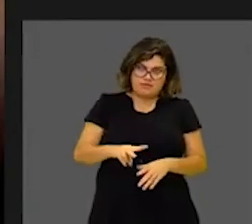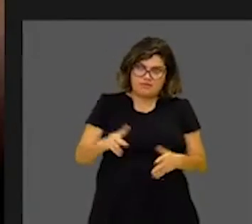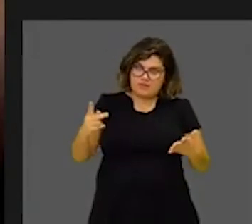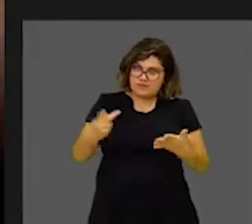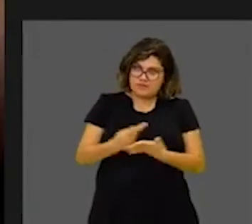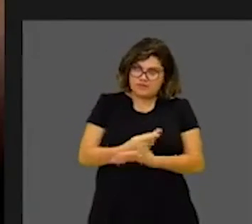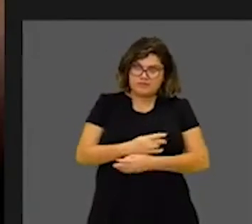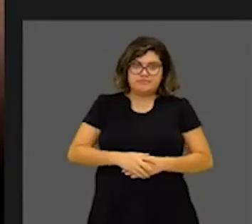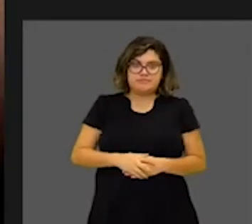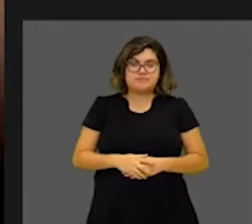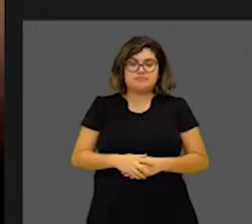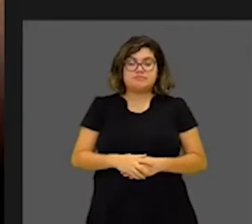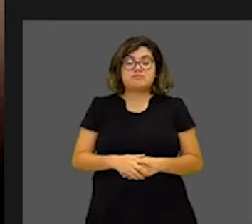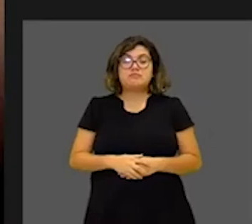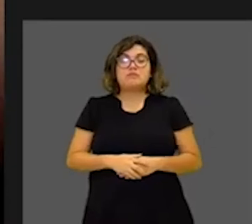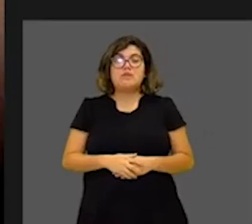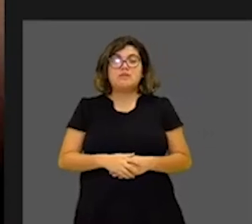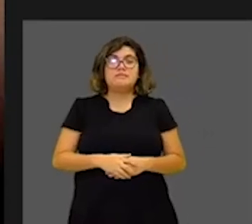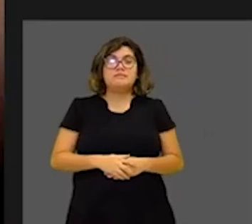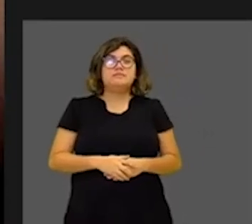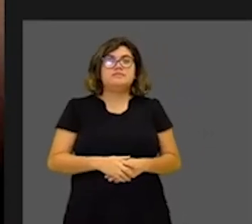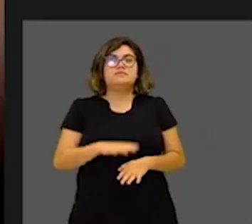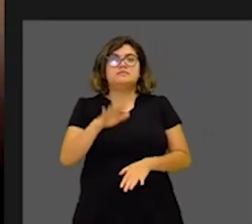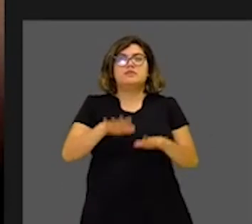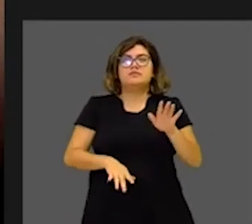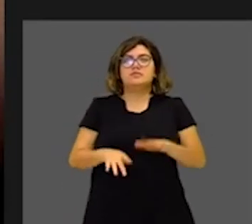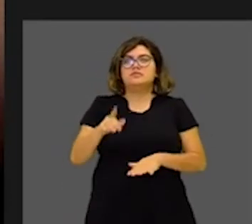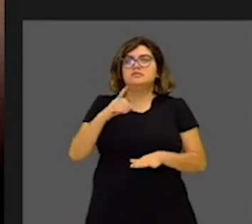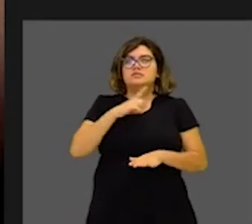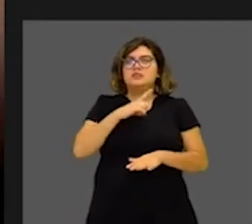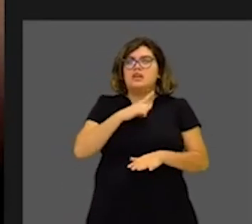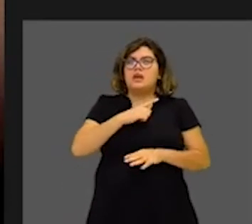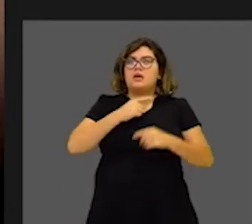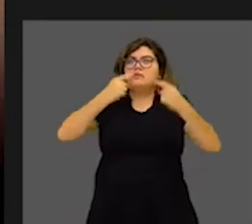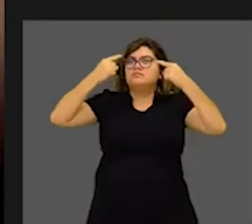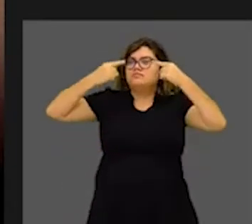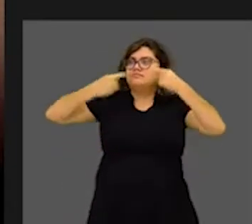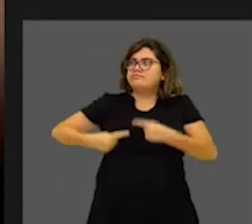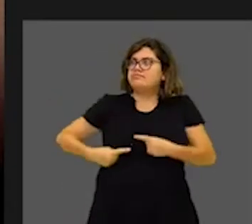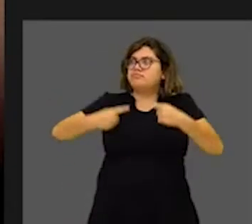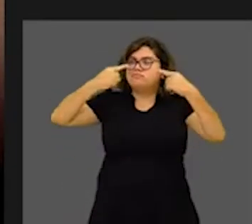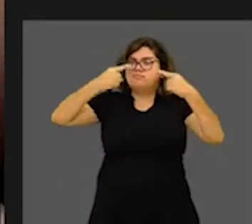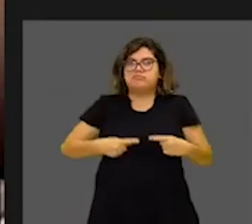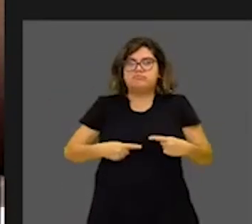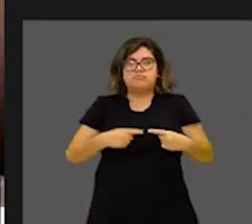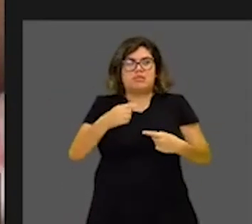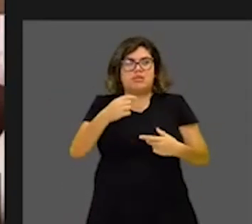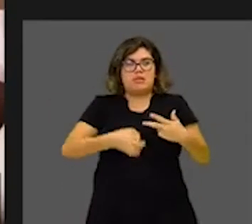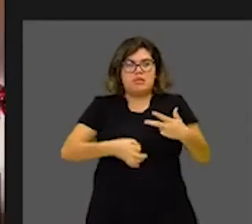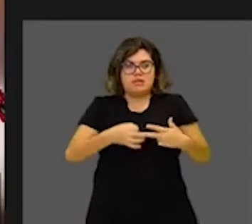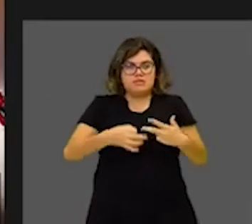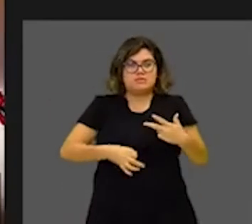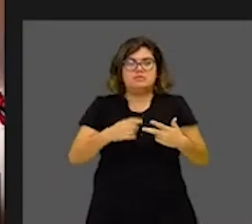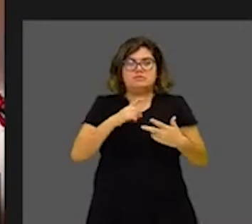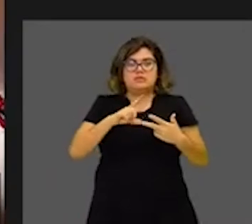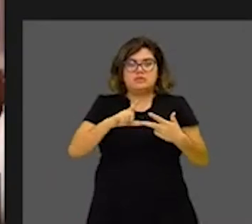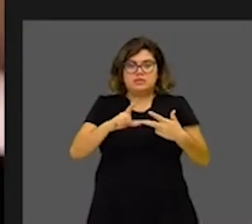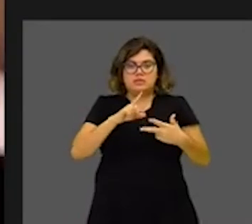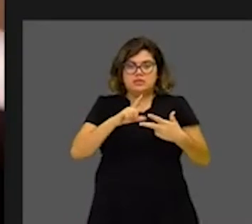é talvez a gente tem a uma queda de braço por parte do Poder Legislativo no tensão assim é na